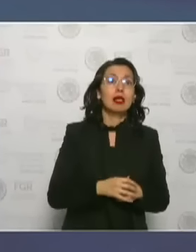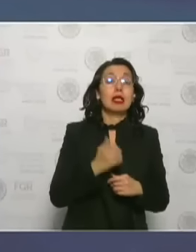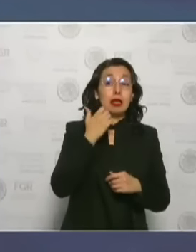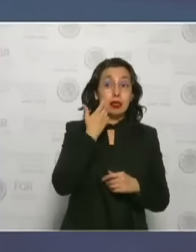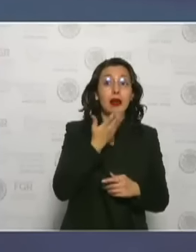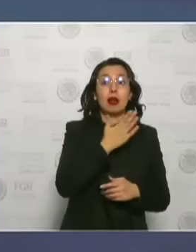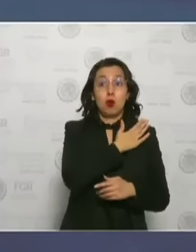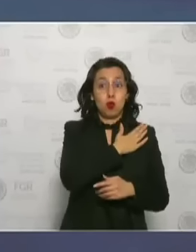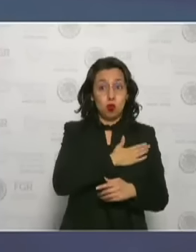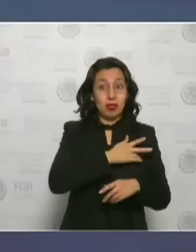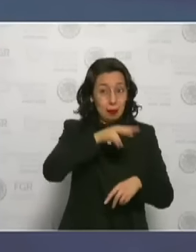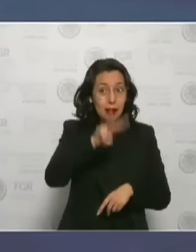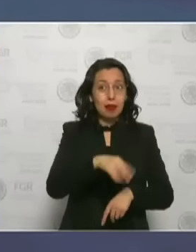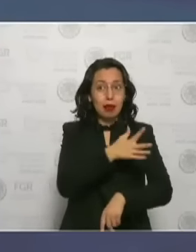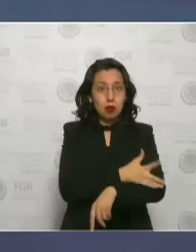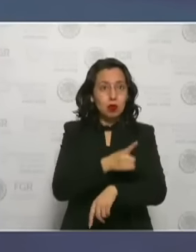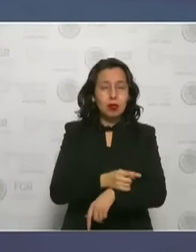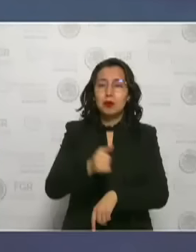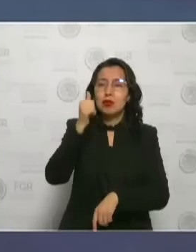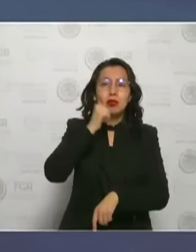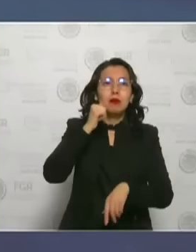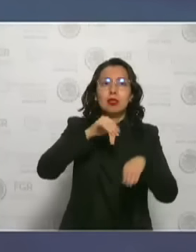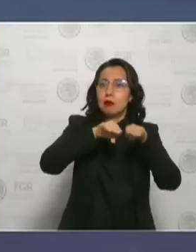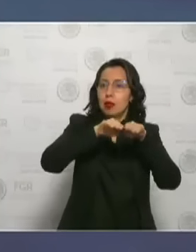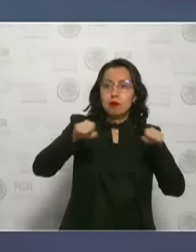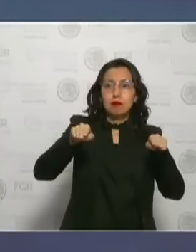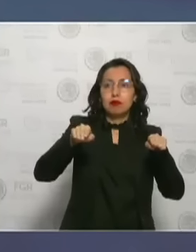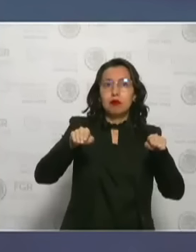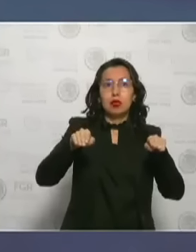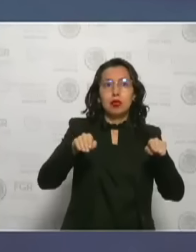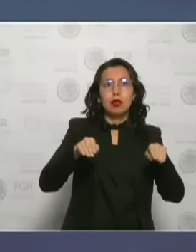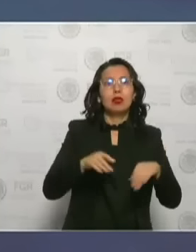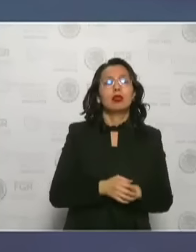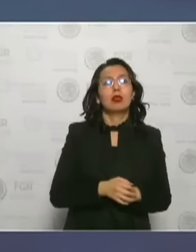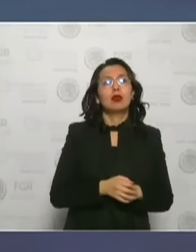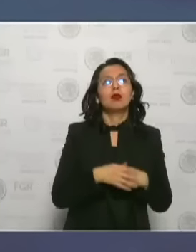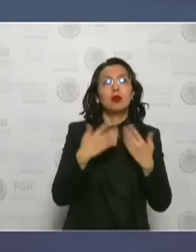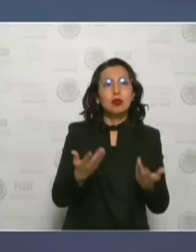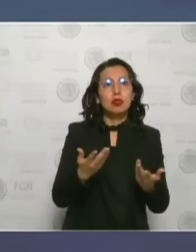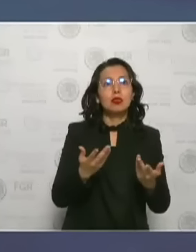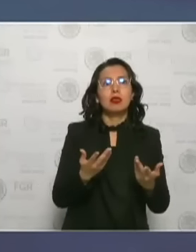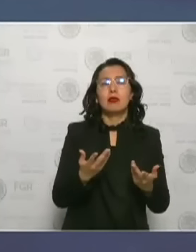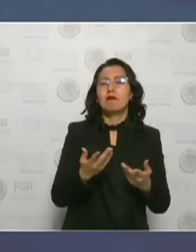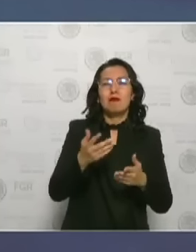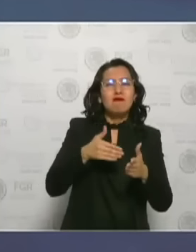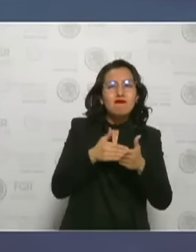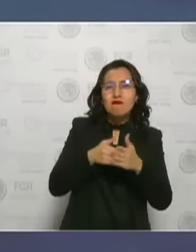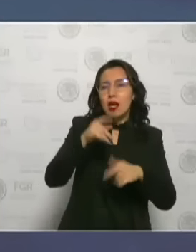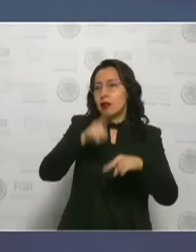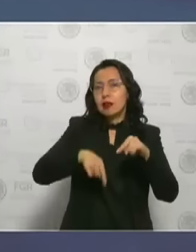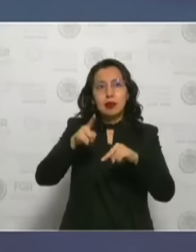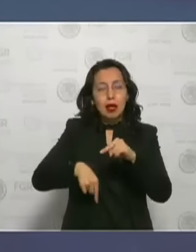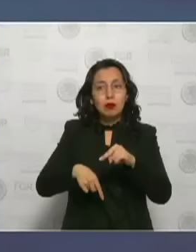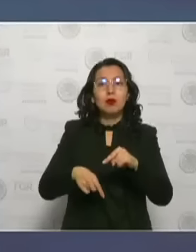justa debe ser equitativa en sus propias filas, desmantelando barreras históricas y garantizando